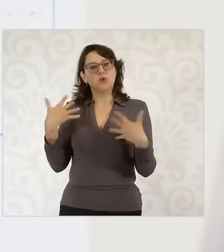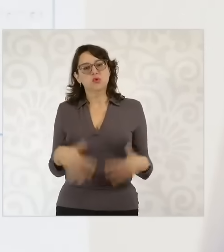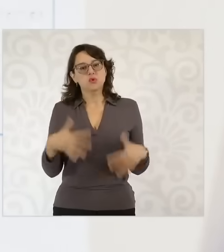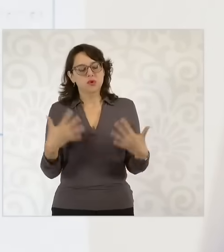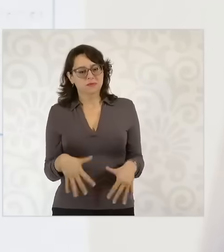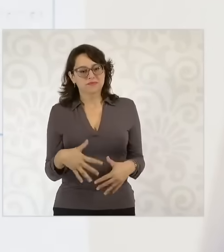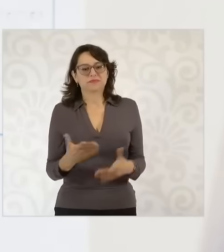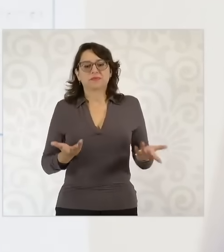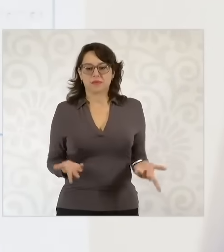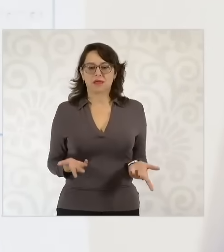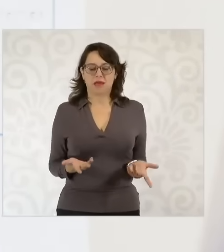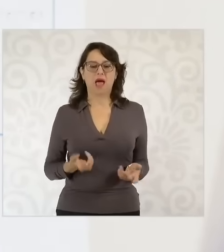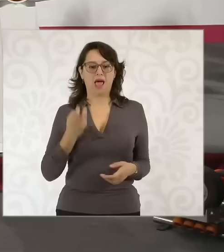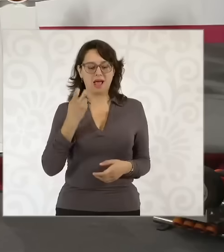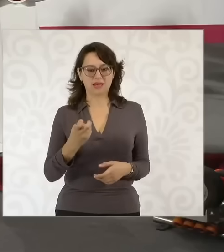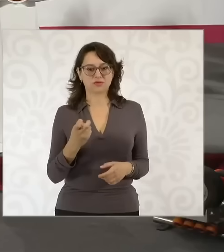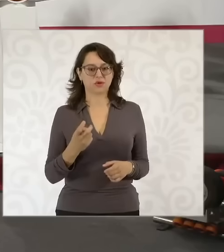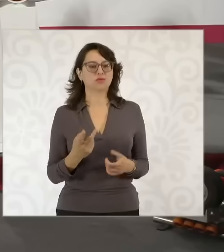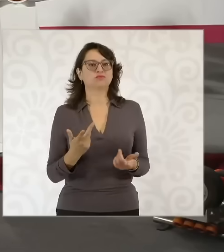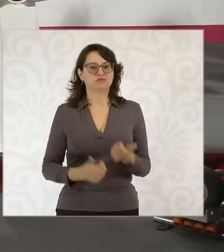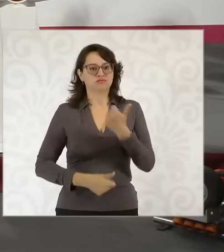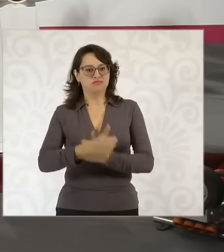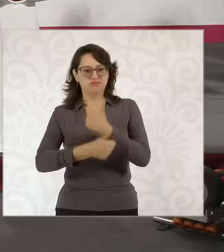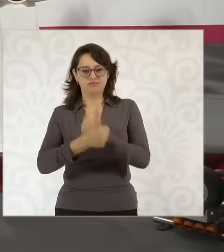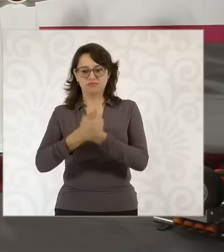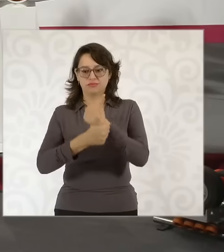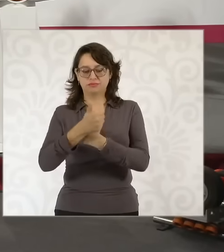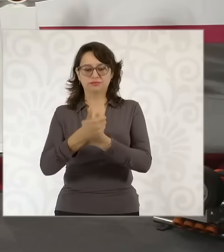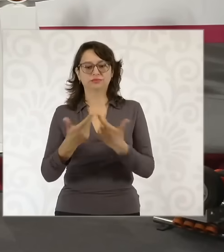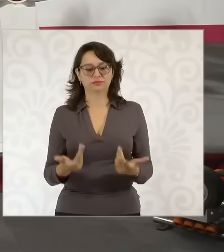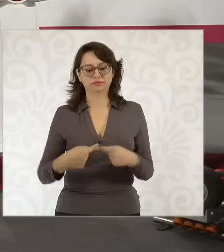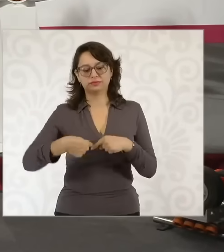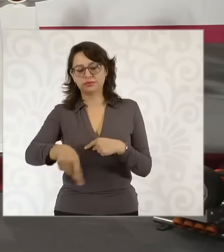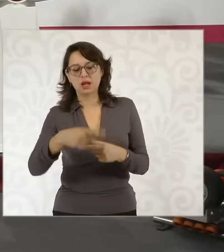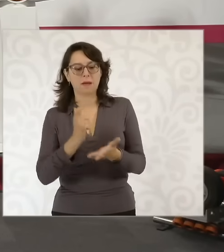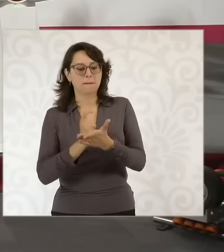muy buena colocación nos permitirá reducir los vencimientos de corto plazo, la deuda de corto